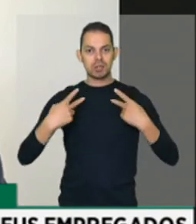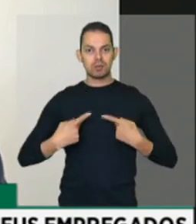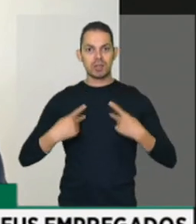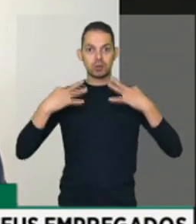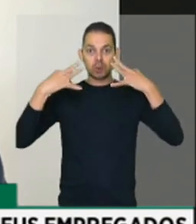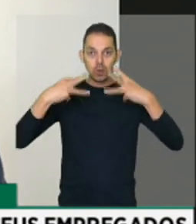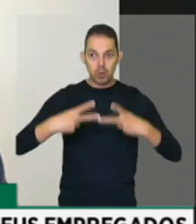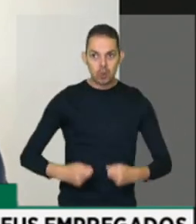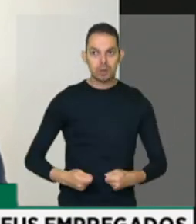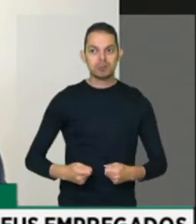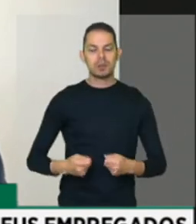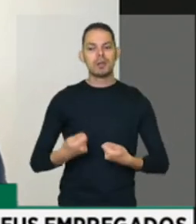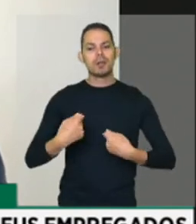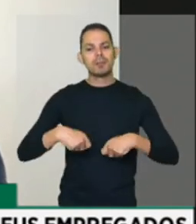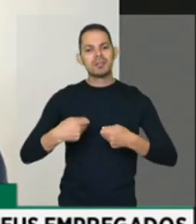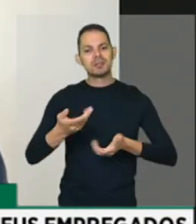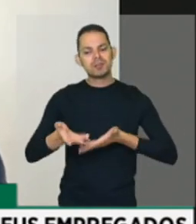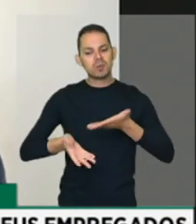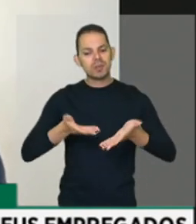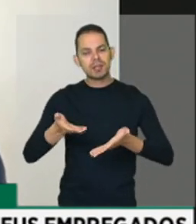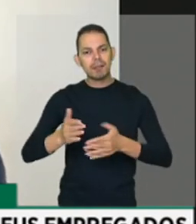INTEGRATIVA DO SER HUMANO. NÓS PRECISAMOS CUIDAR MAIS E MELHOR A NOSSA POPULAÇÃO,